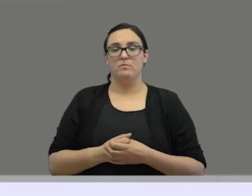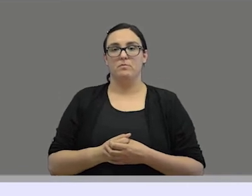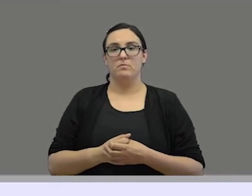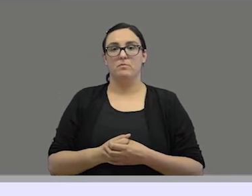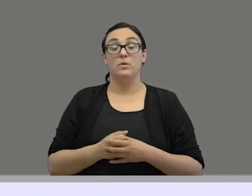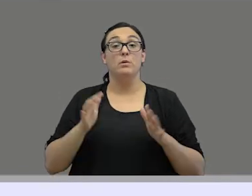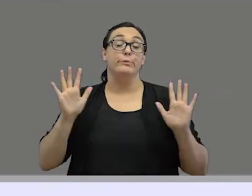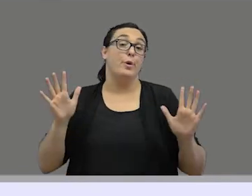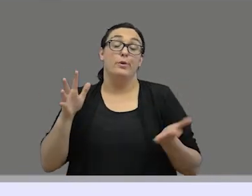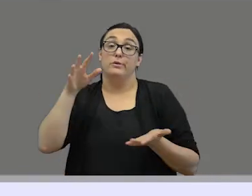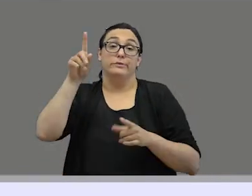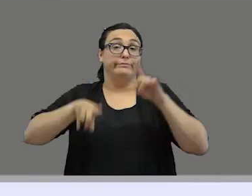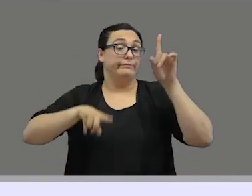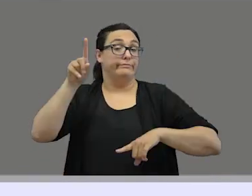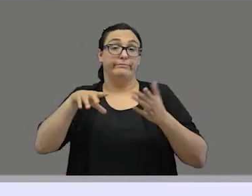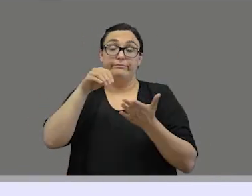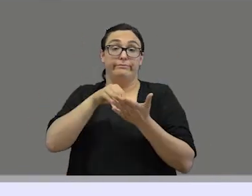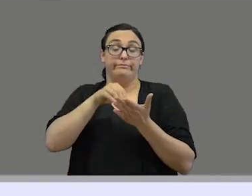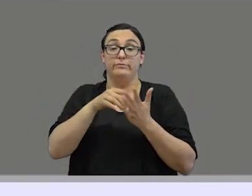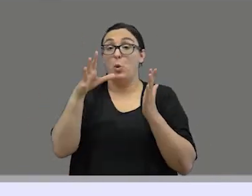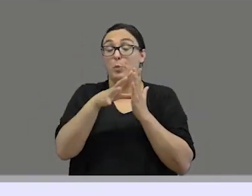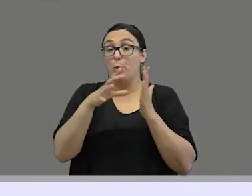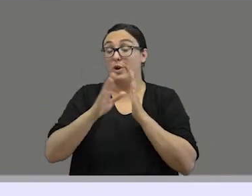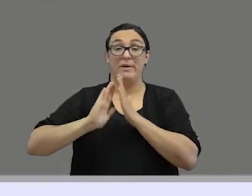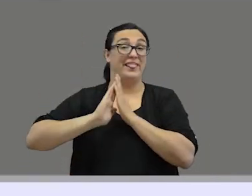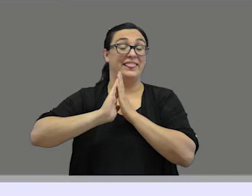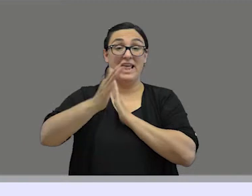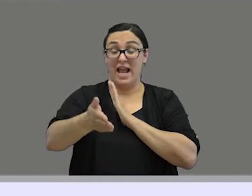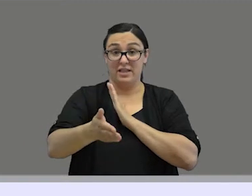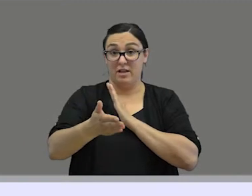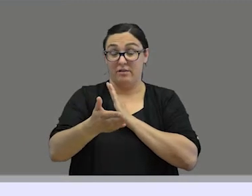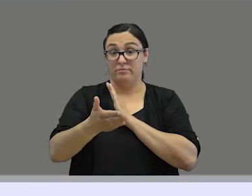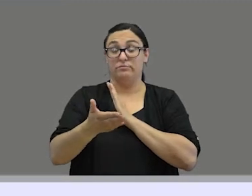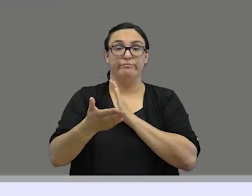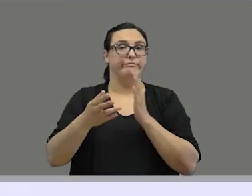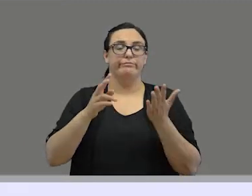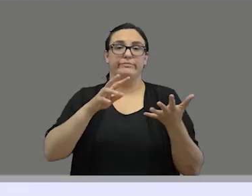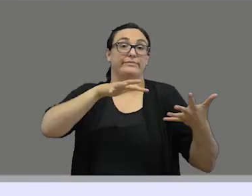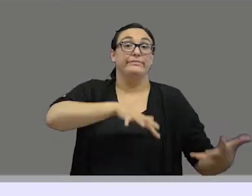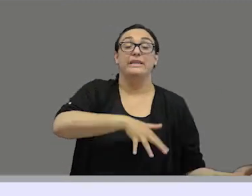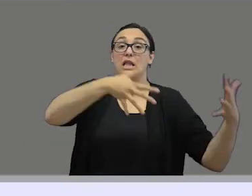Manchmal ist eine Übersetzung in Live-Sendungen nicht möglich,